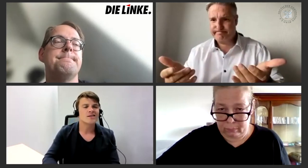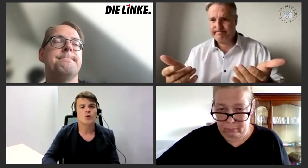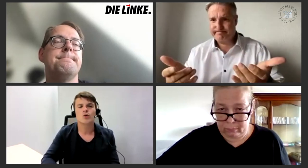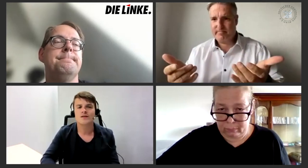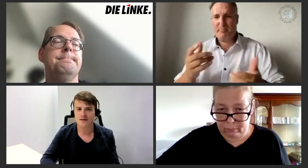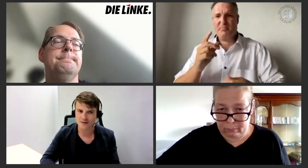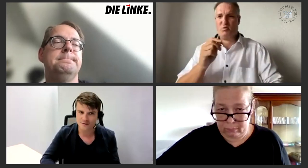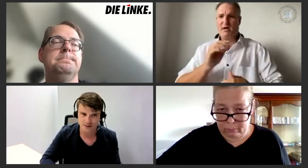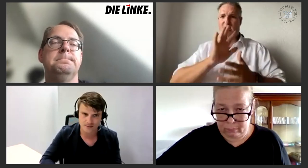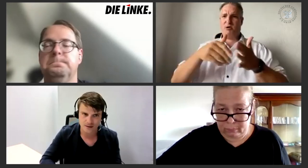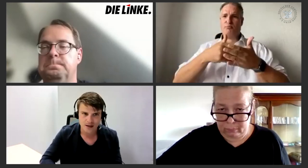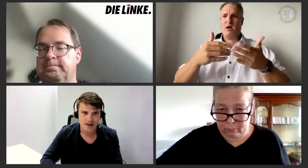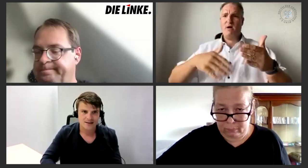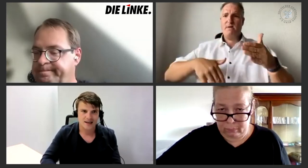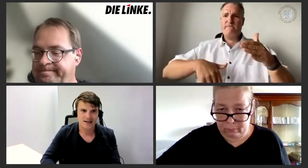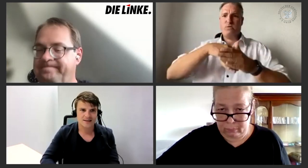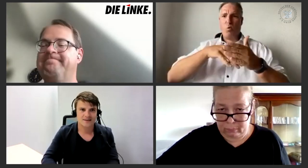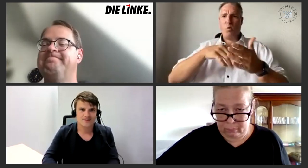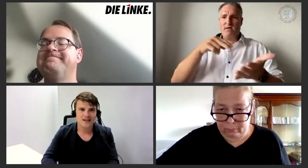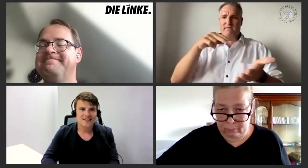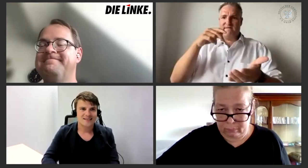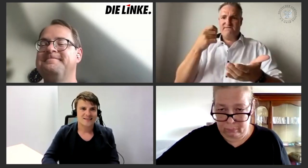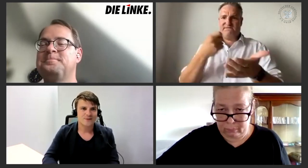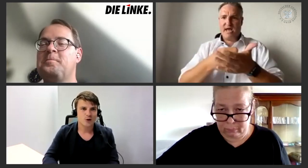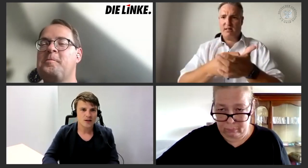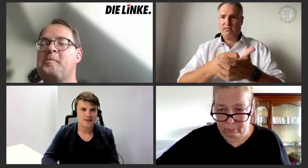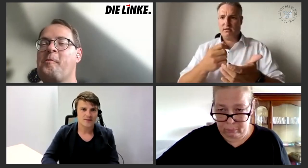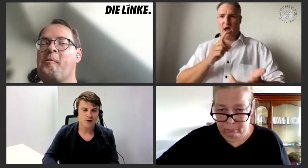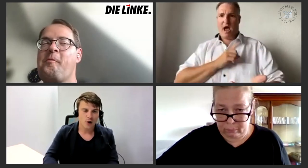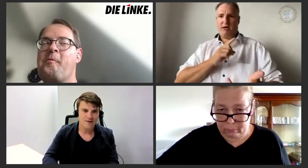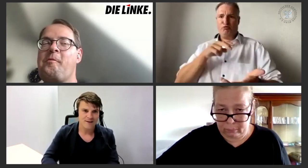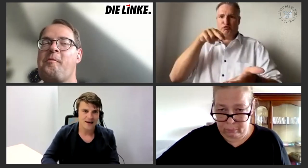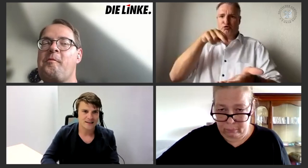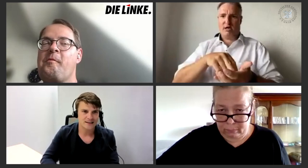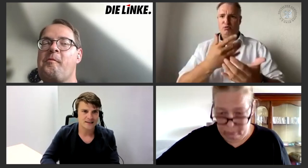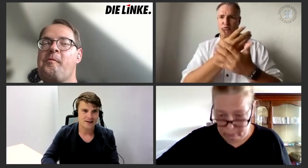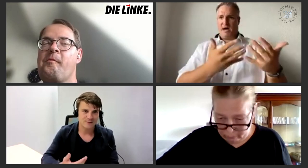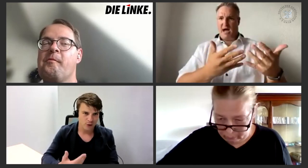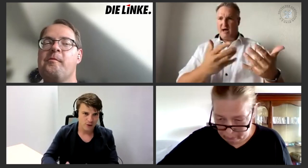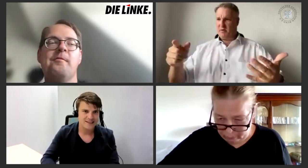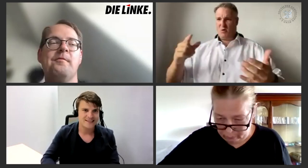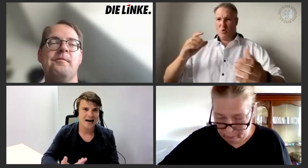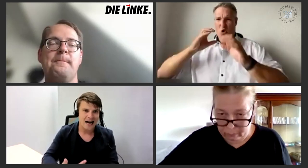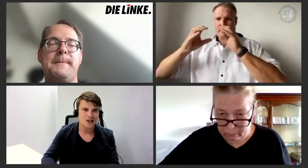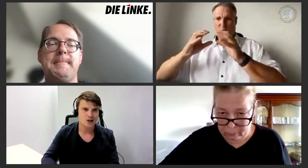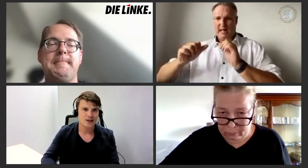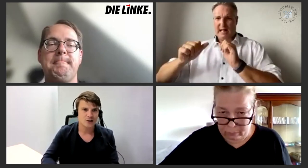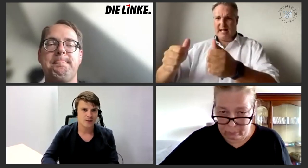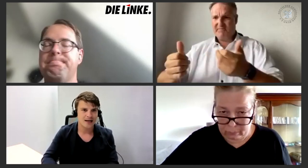es ist eine Kommunikationshilfe. Das heißt das sie wirklich vollwertig, ist eine vollwertige